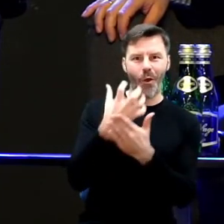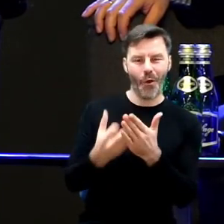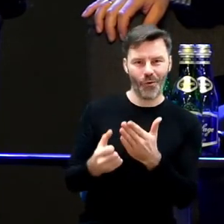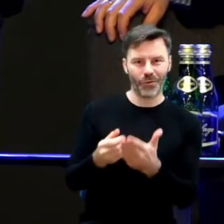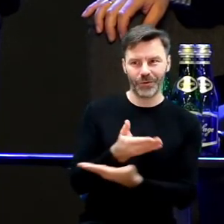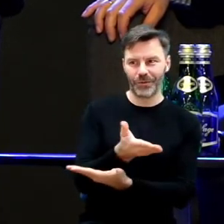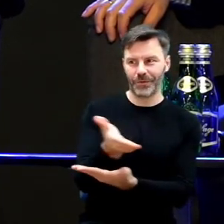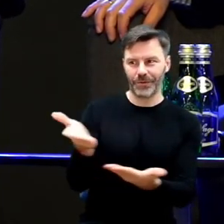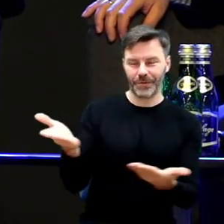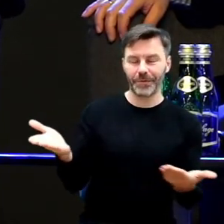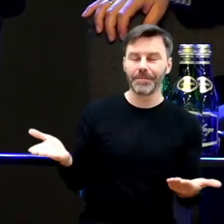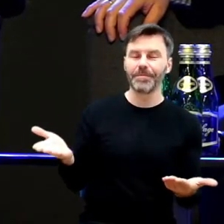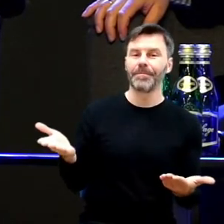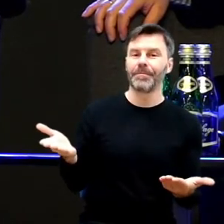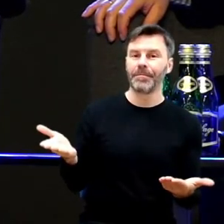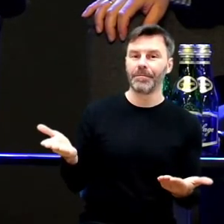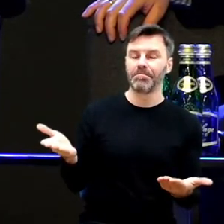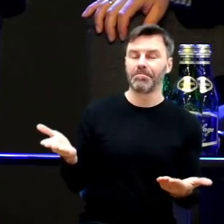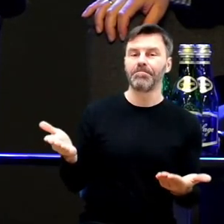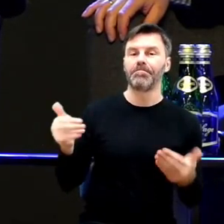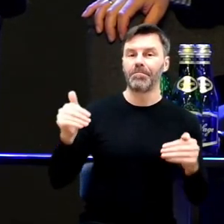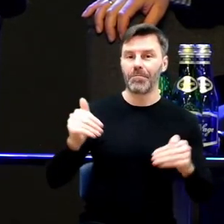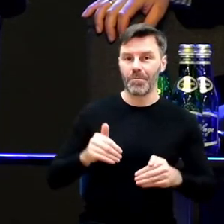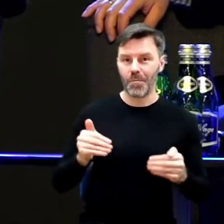jest możliwych do rozwiązania.